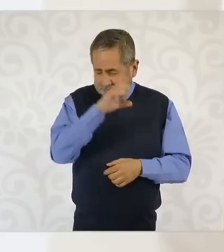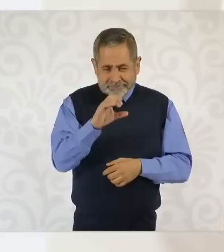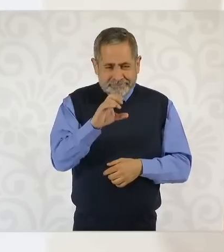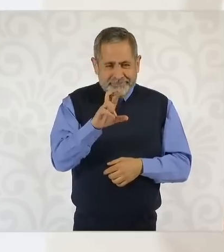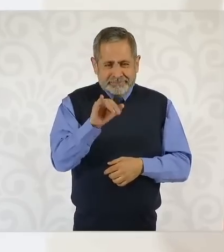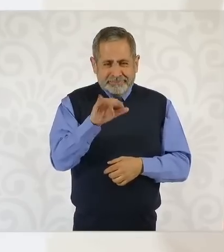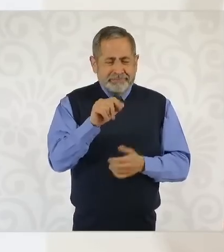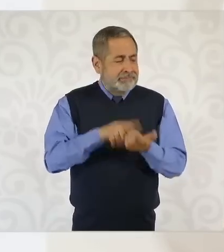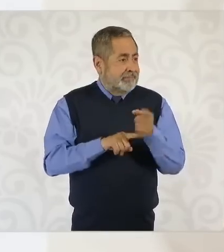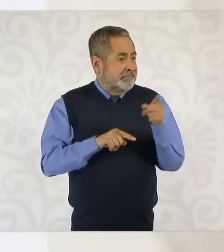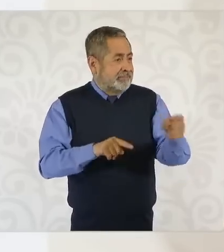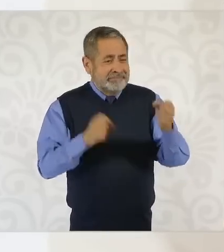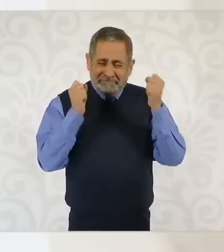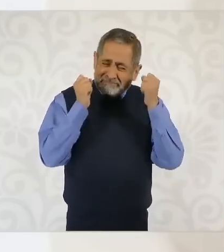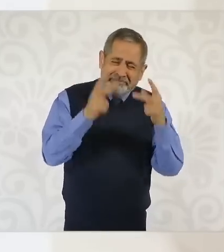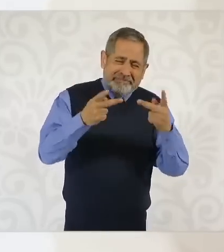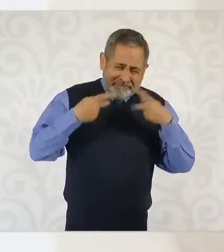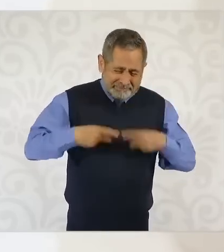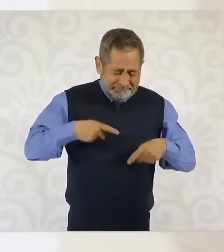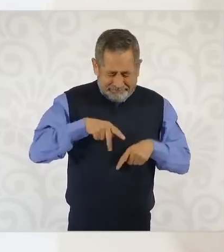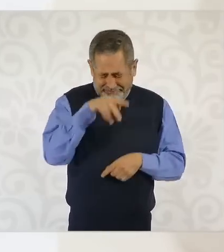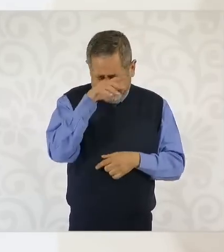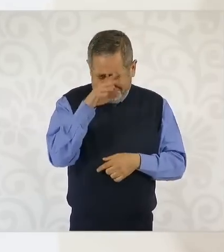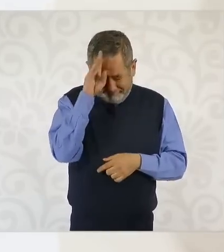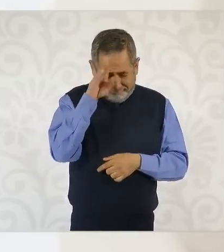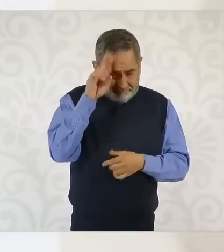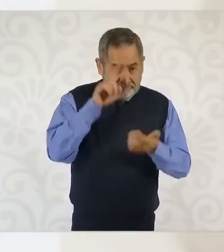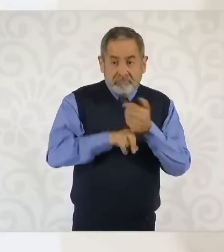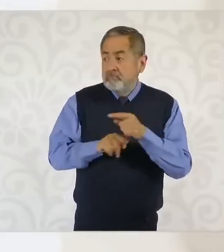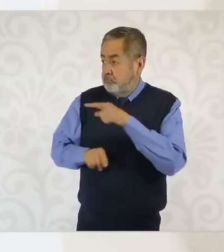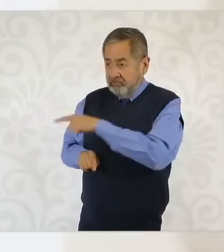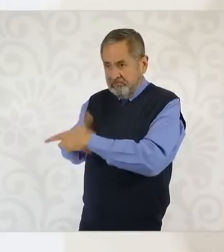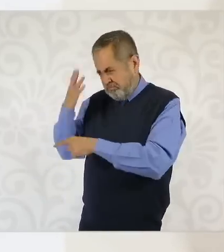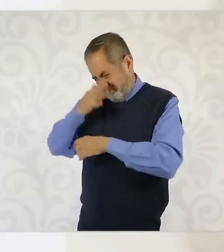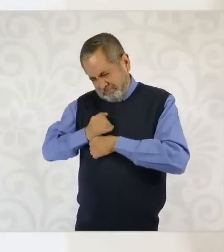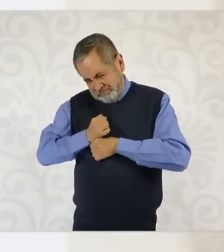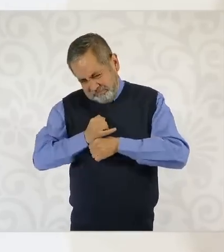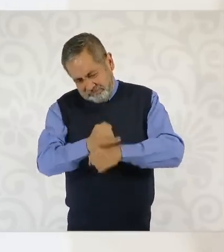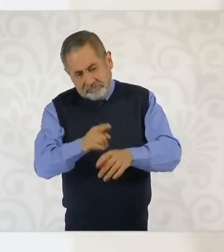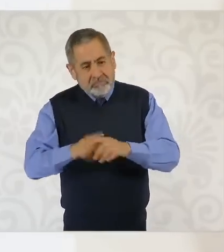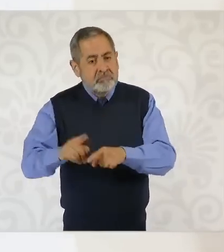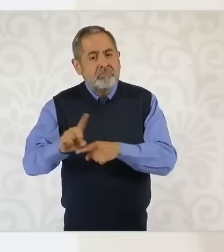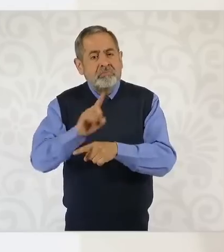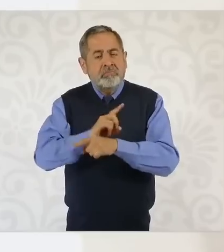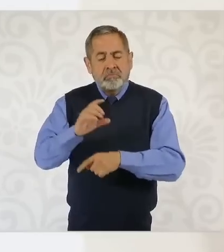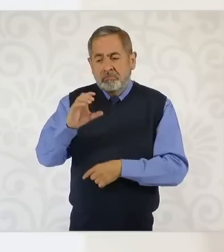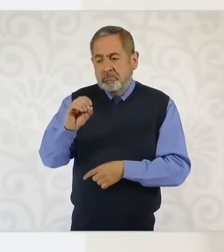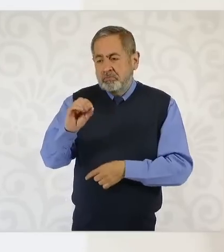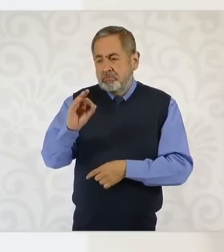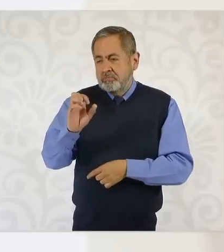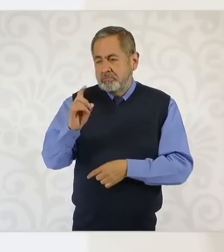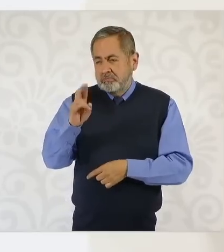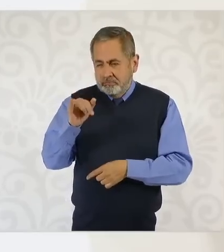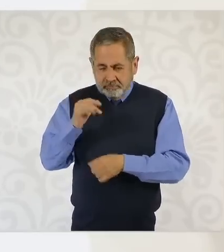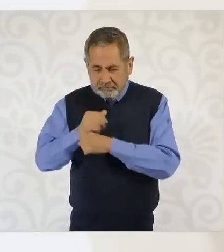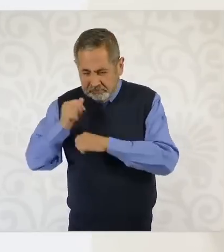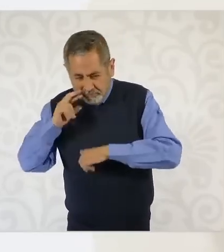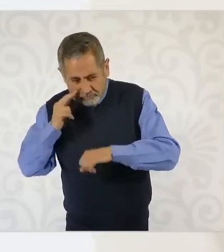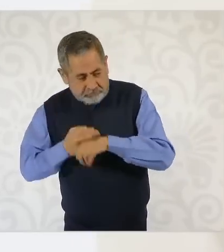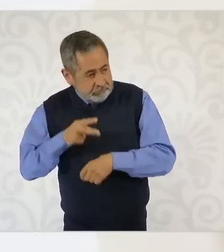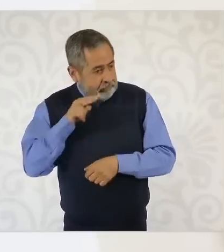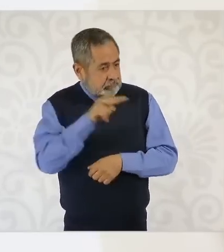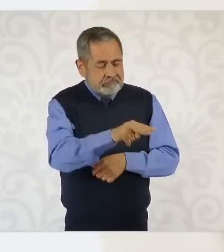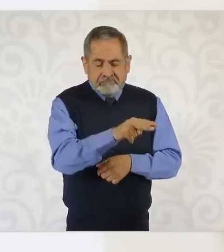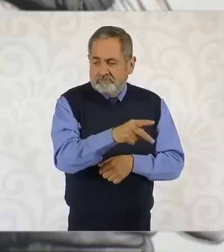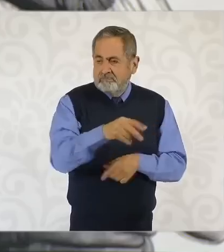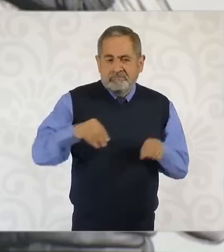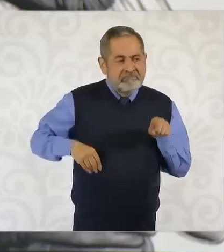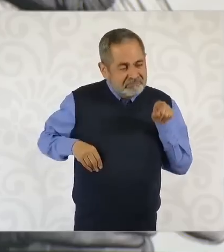opioides aquí está Alejandro que lo estudió mucho desde cofe pris viene tiene un origen